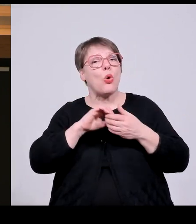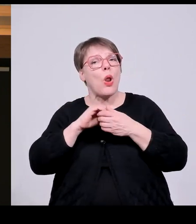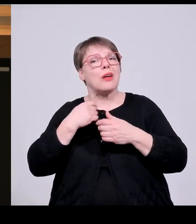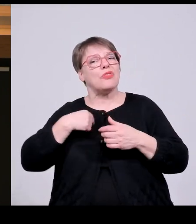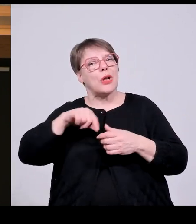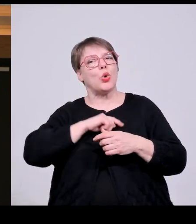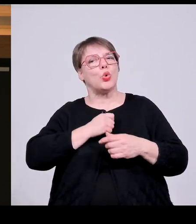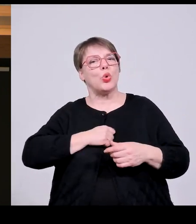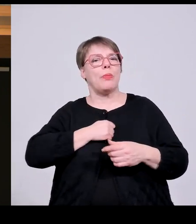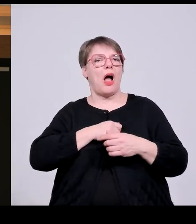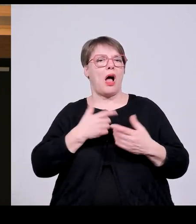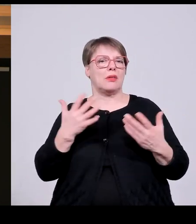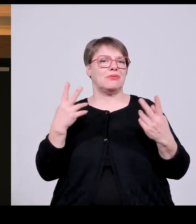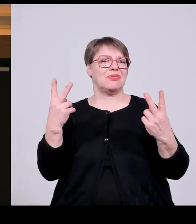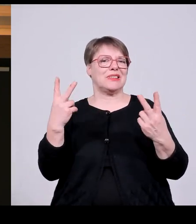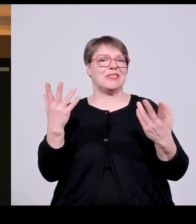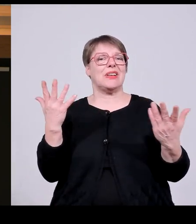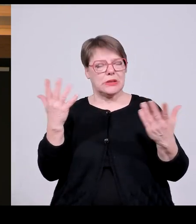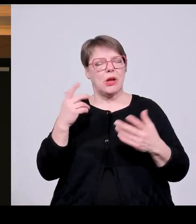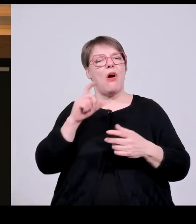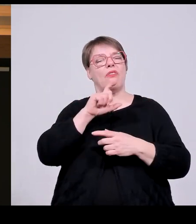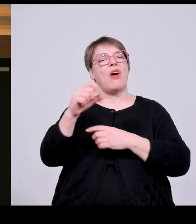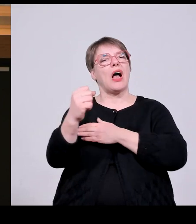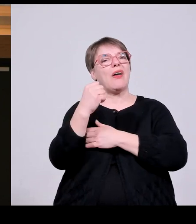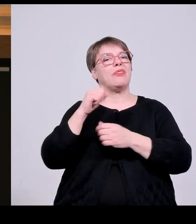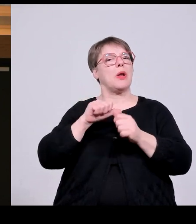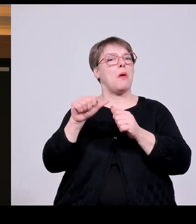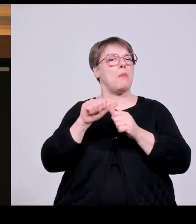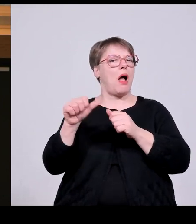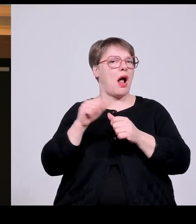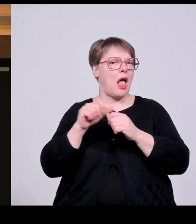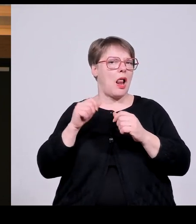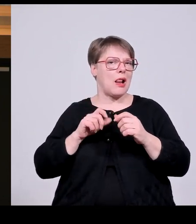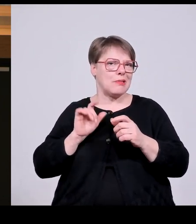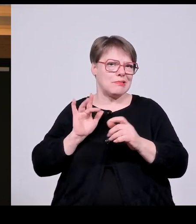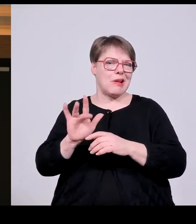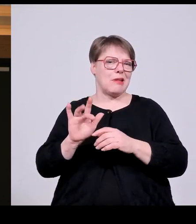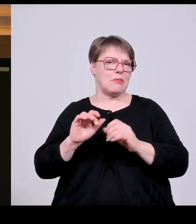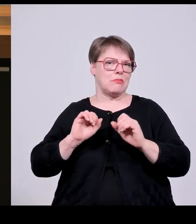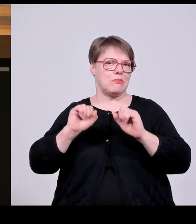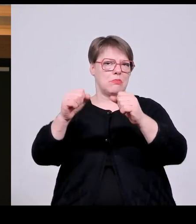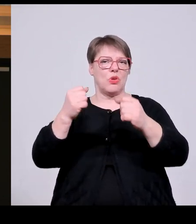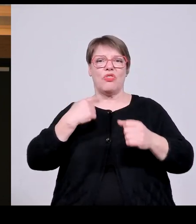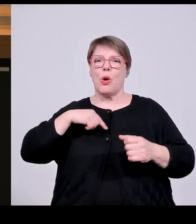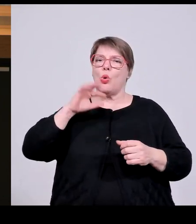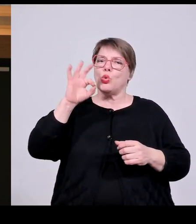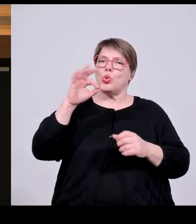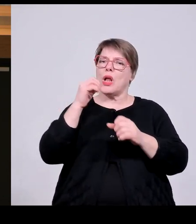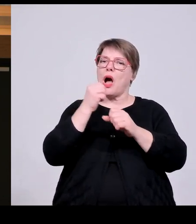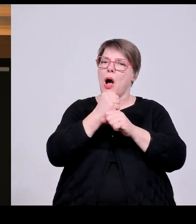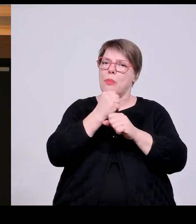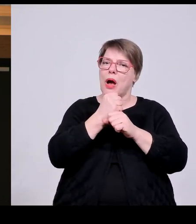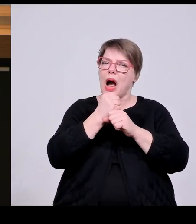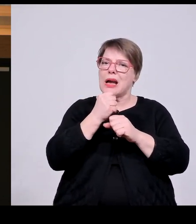die Pflege Studierenden gerade sehen, die ihr Studium reihenweise abbrechen, weil sie ihre Praxisphasen nicht finanziert